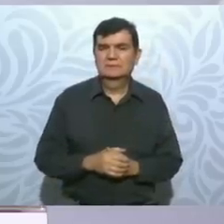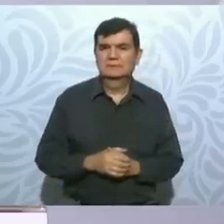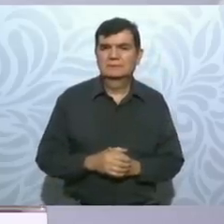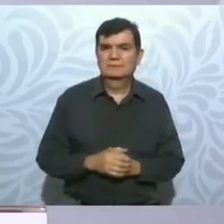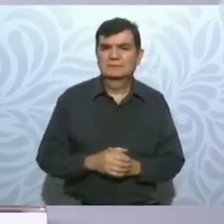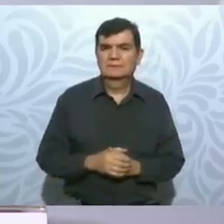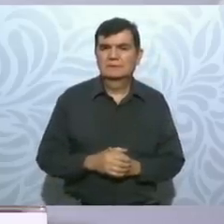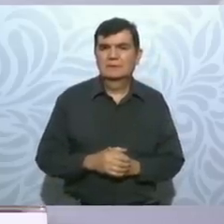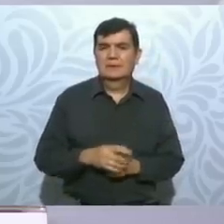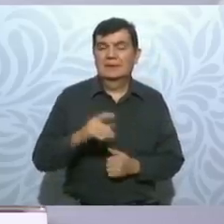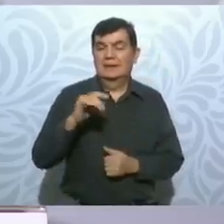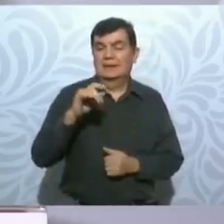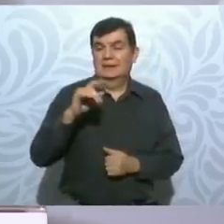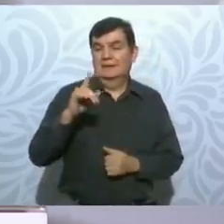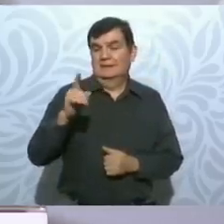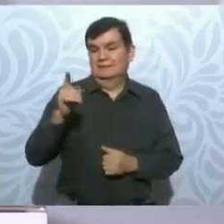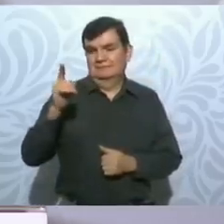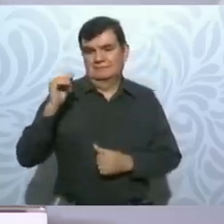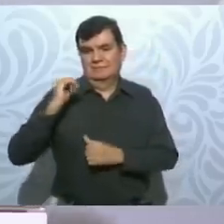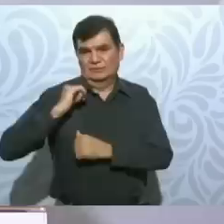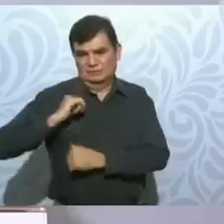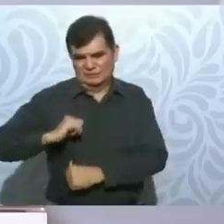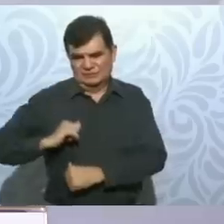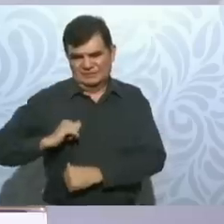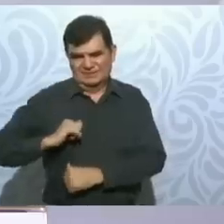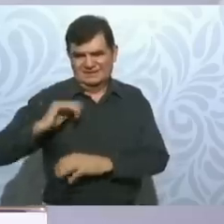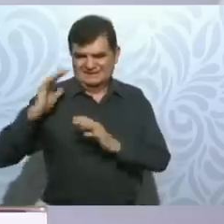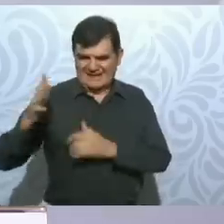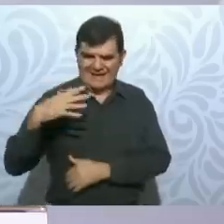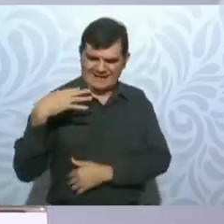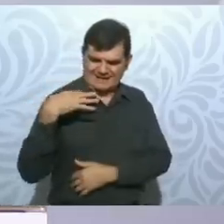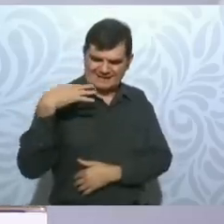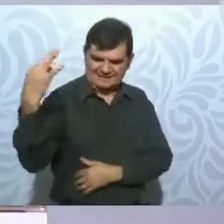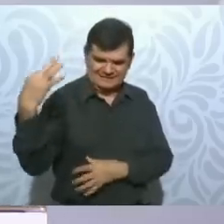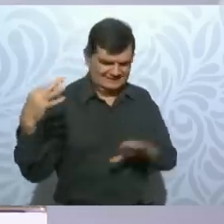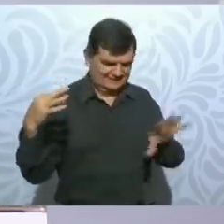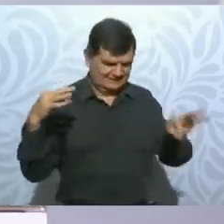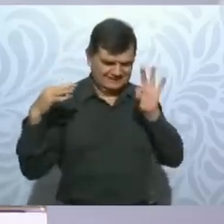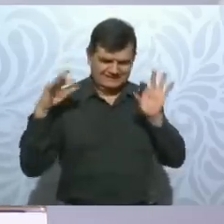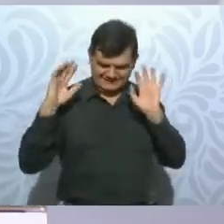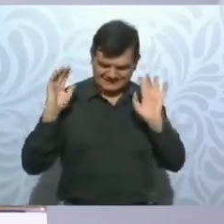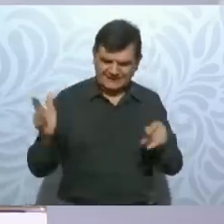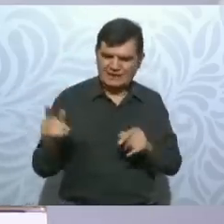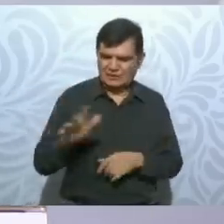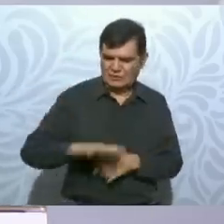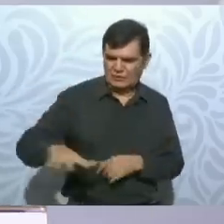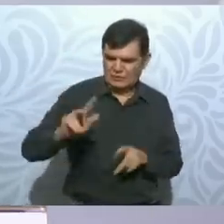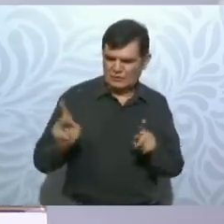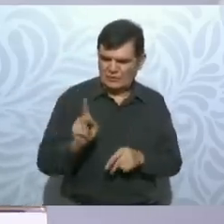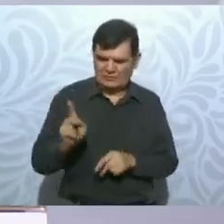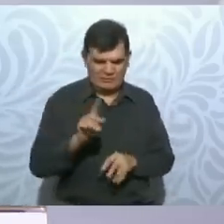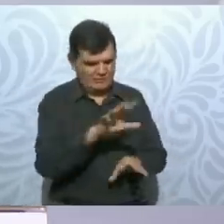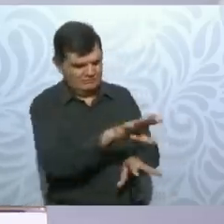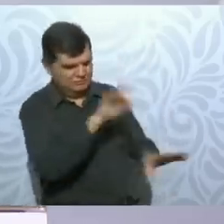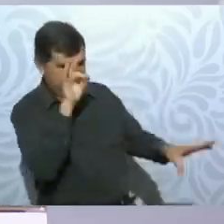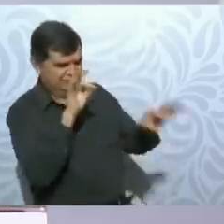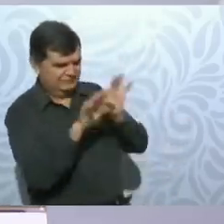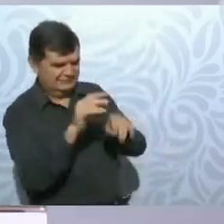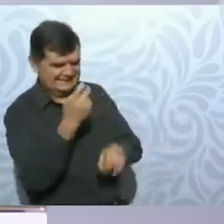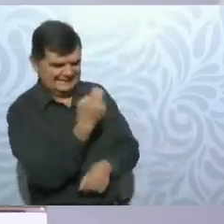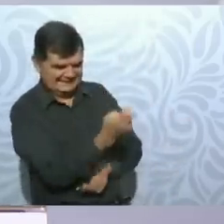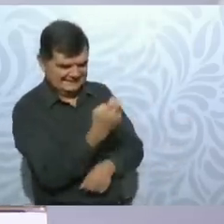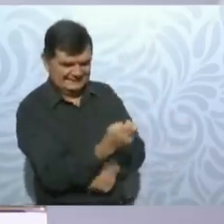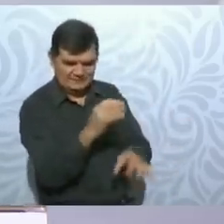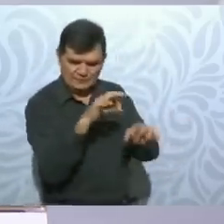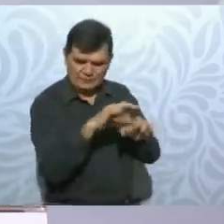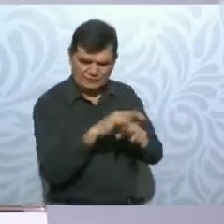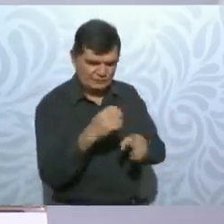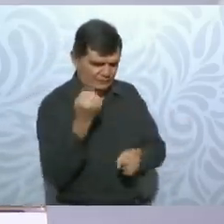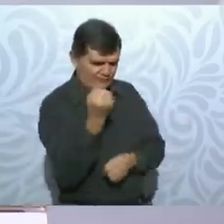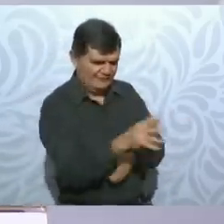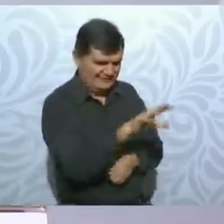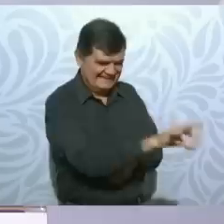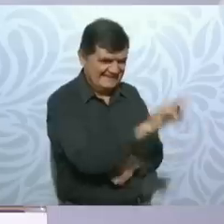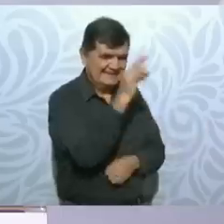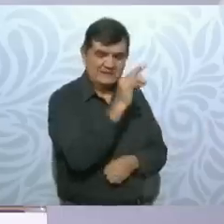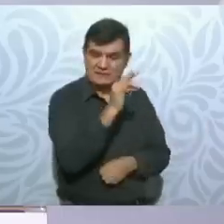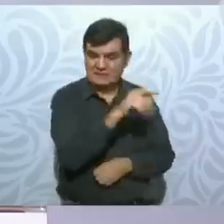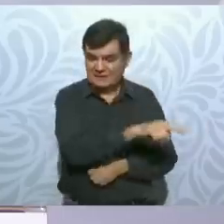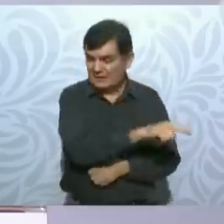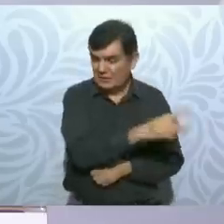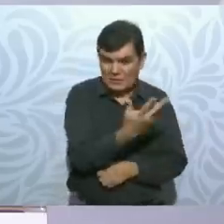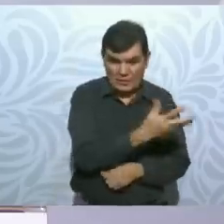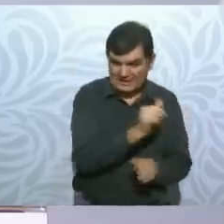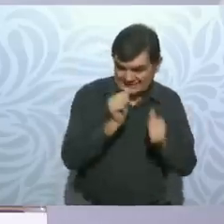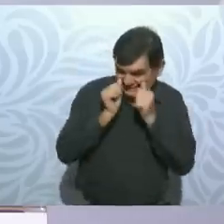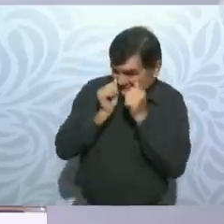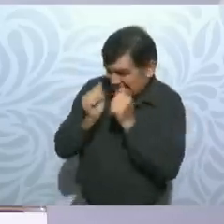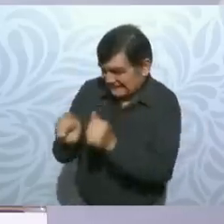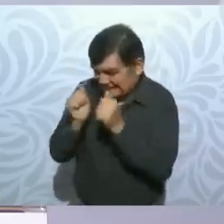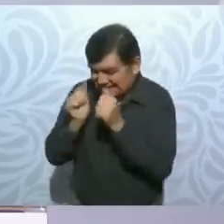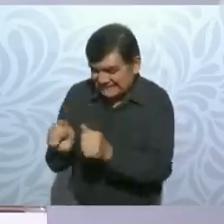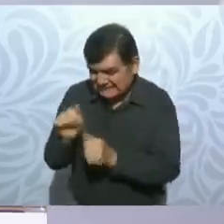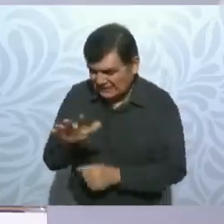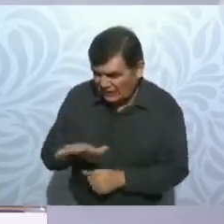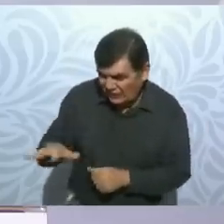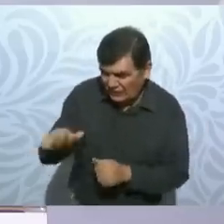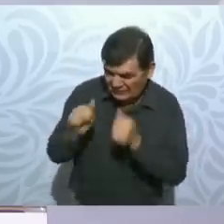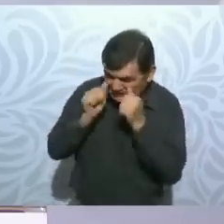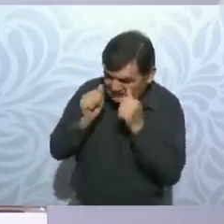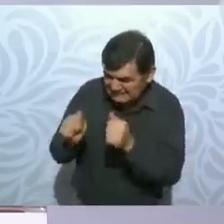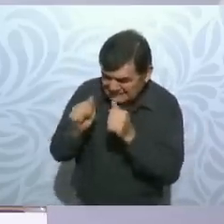la autoridad que ha sido elegida por el pueblo No atiende personalmente el gabinete todos los